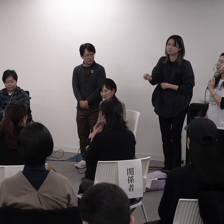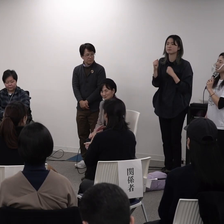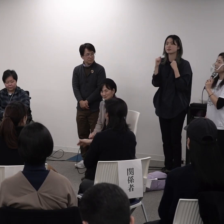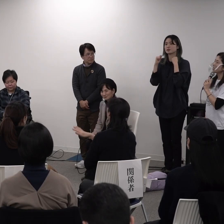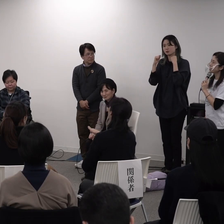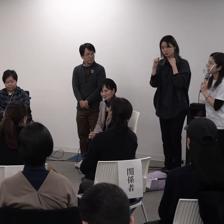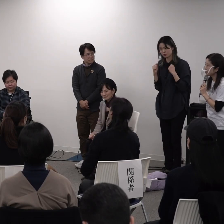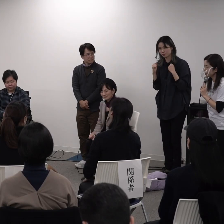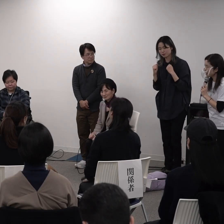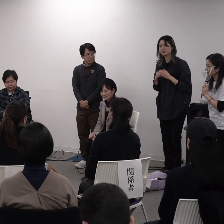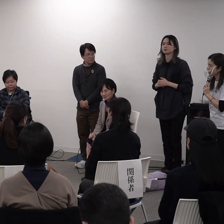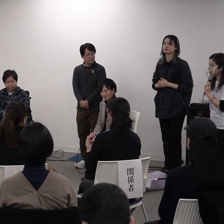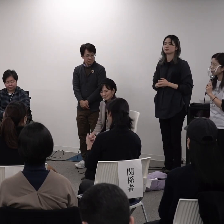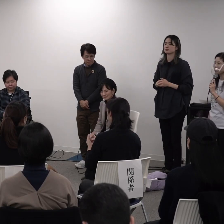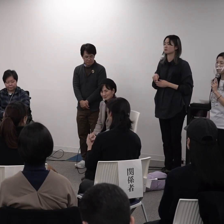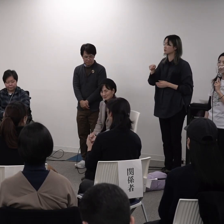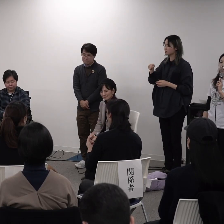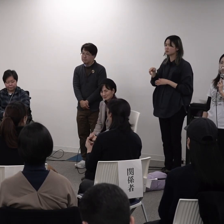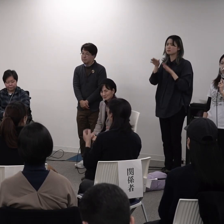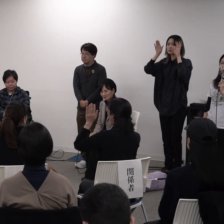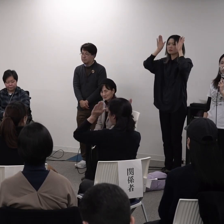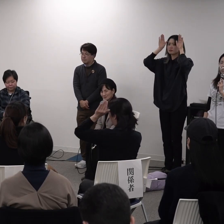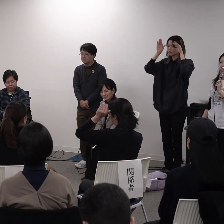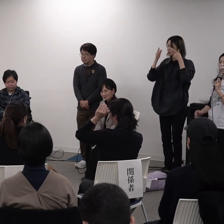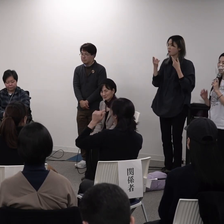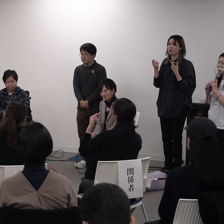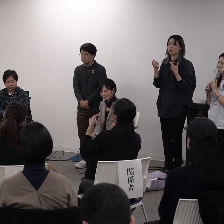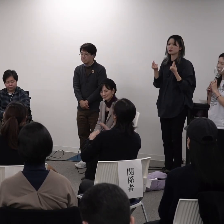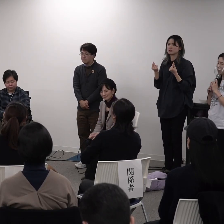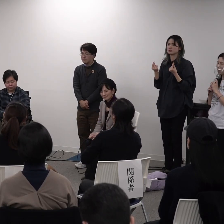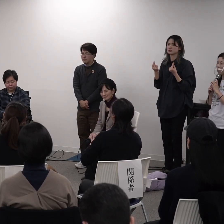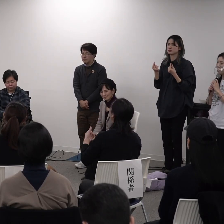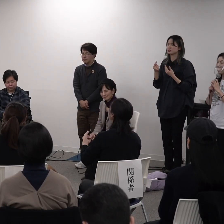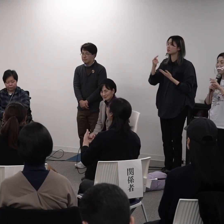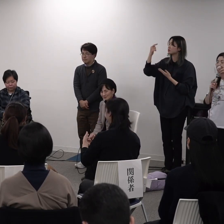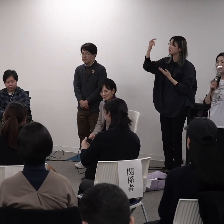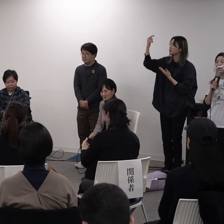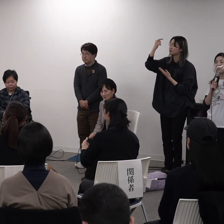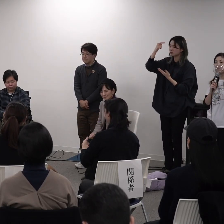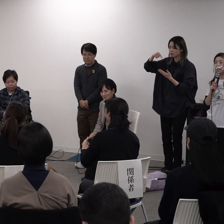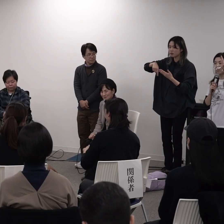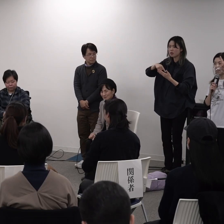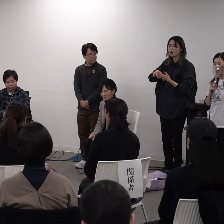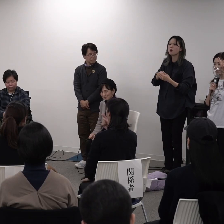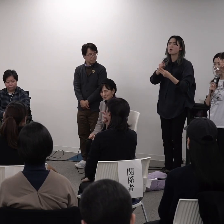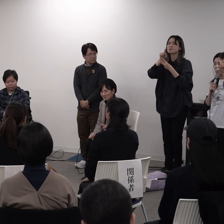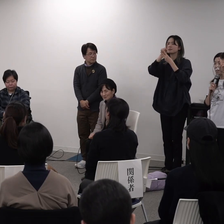実は一緒なんです 盲導犬も教えてくれるものたった三つです